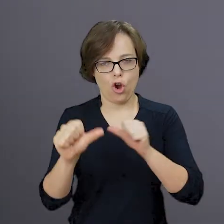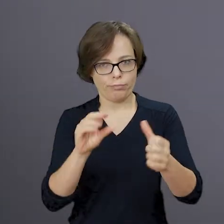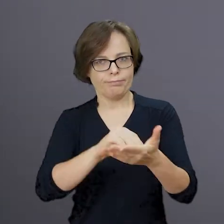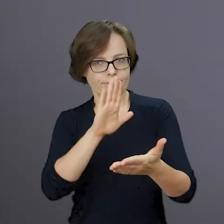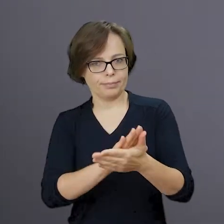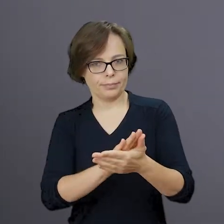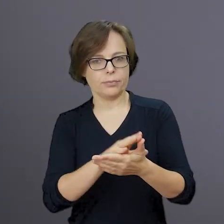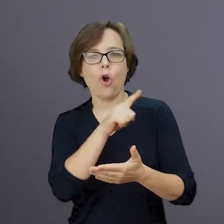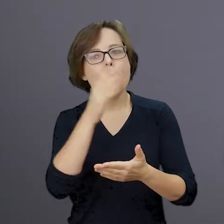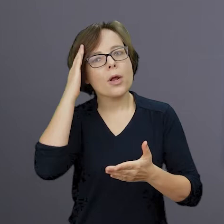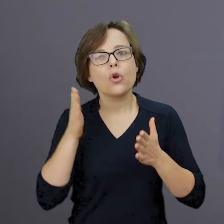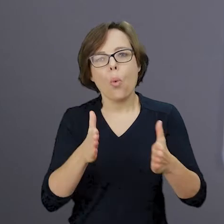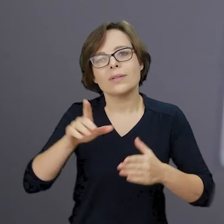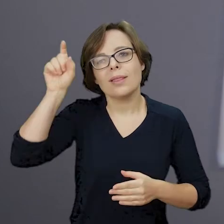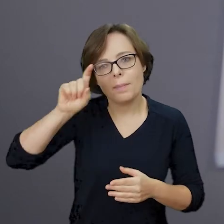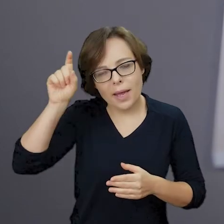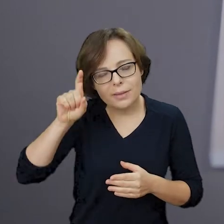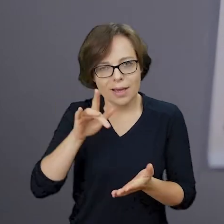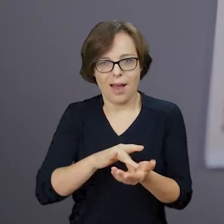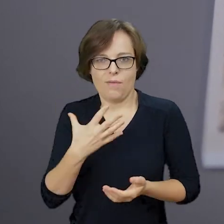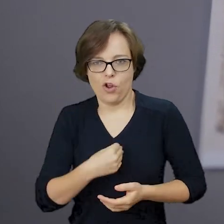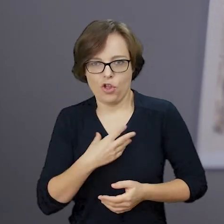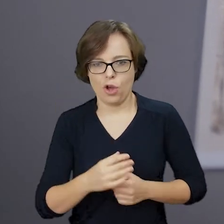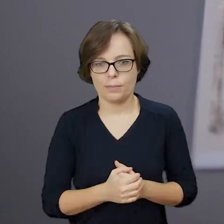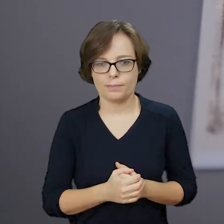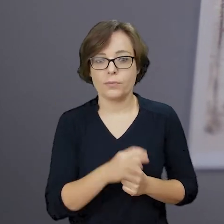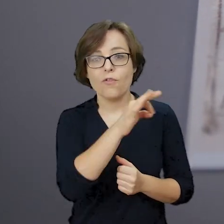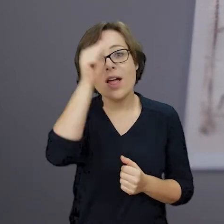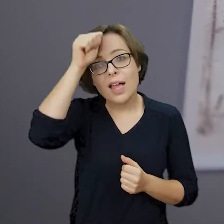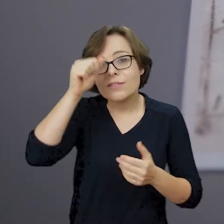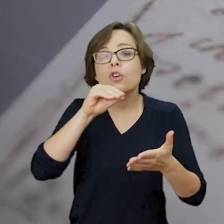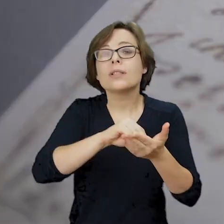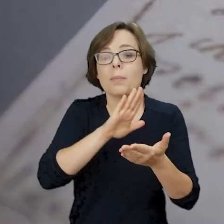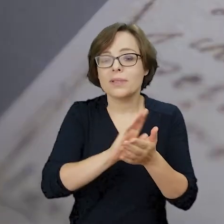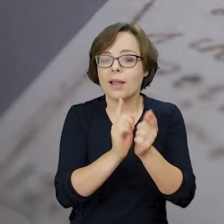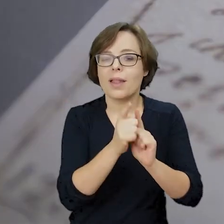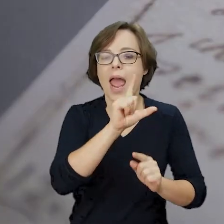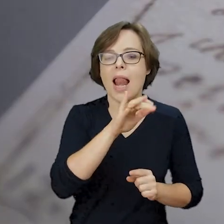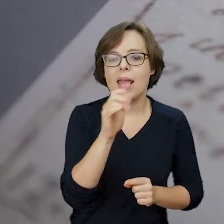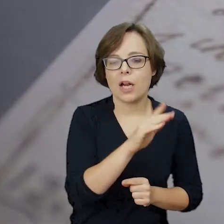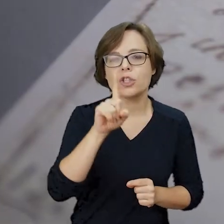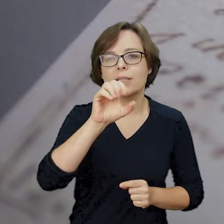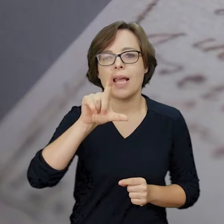jako mieszkaniec ulicy niemieckiej w Wilnie. Jego nazwisko zostało zapisane jako Eliasz Zelmanowicz.